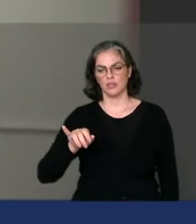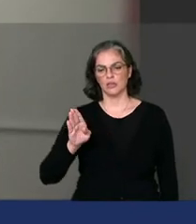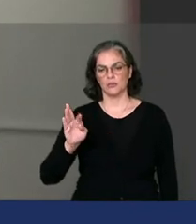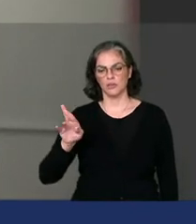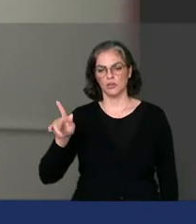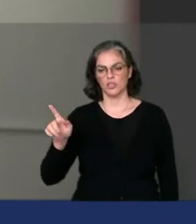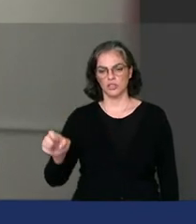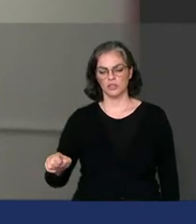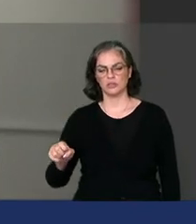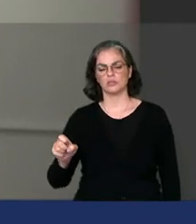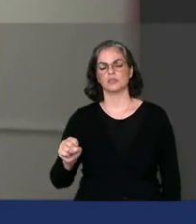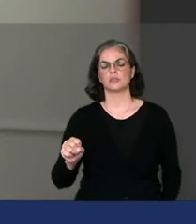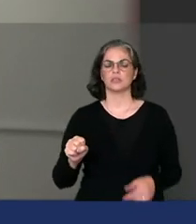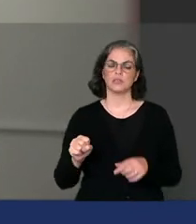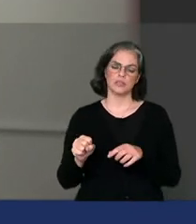CALHEIROS, VIVI REIS, DO PARÁ